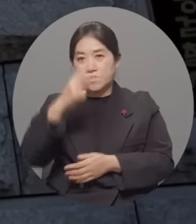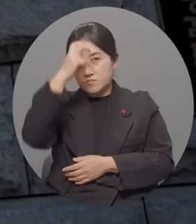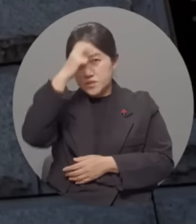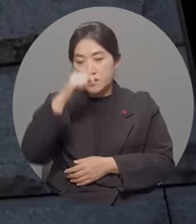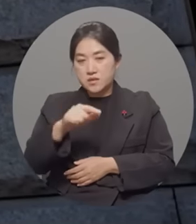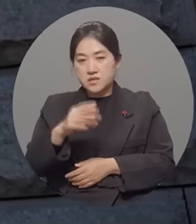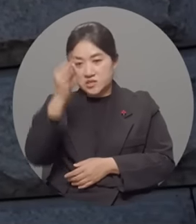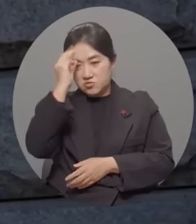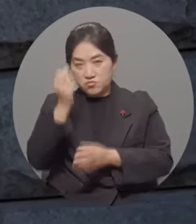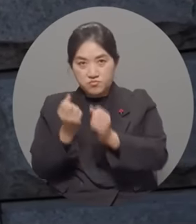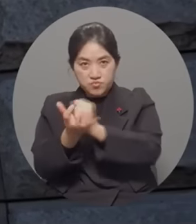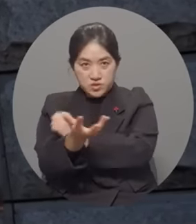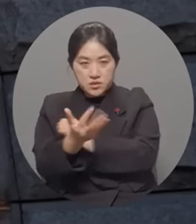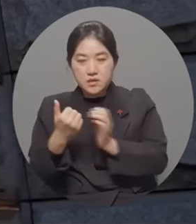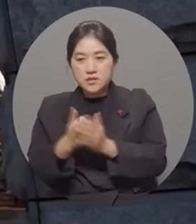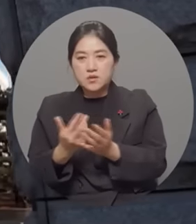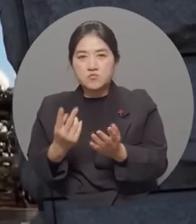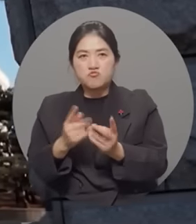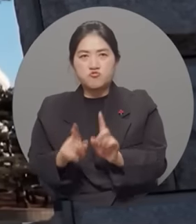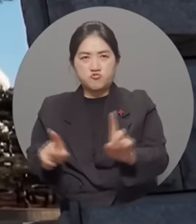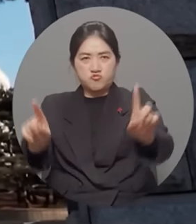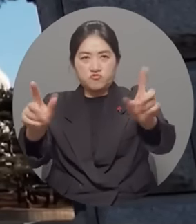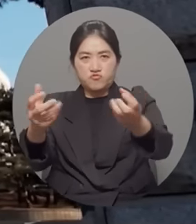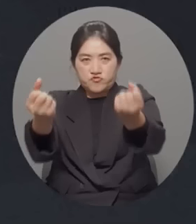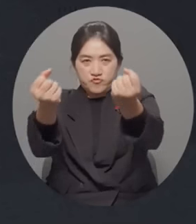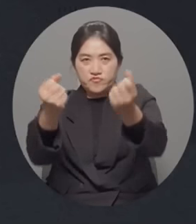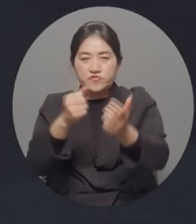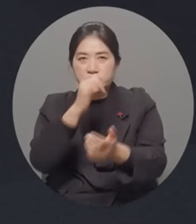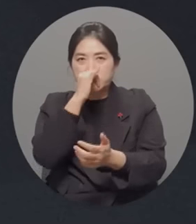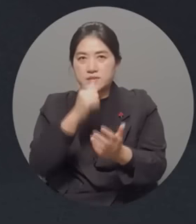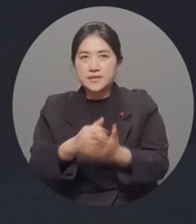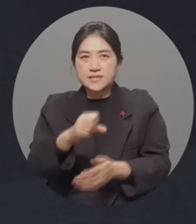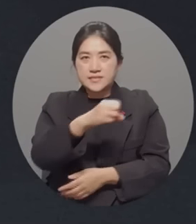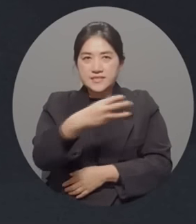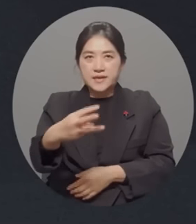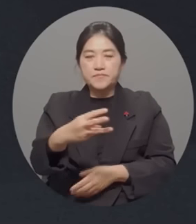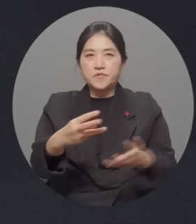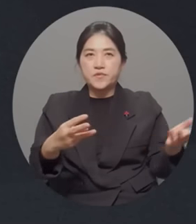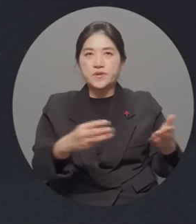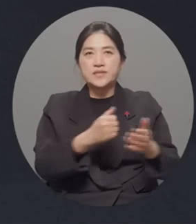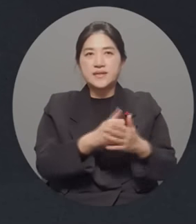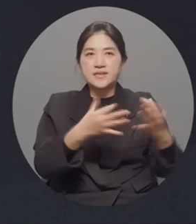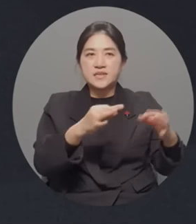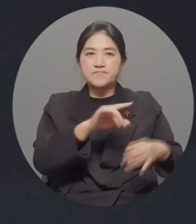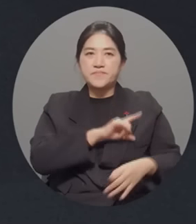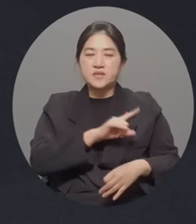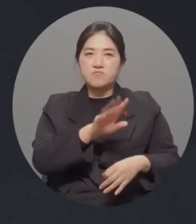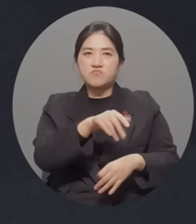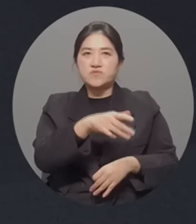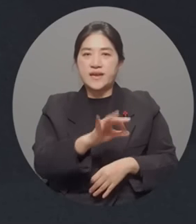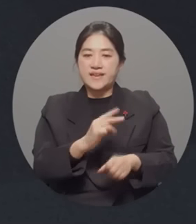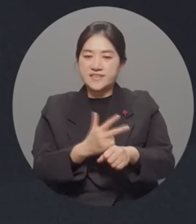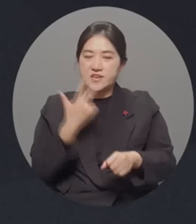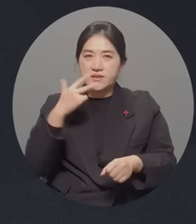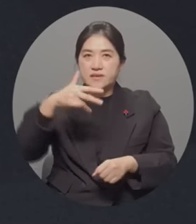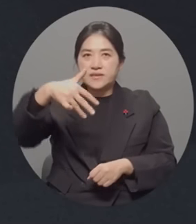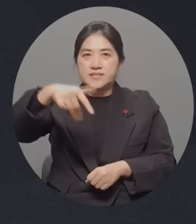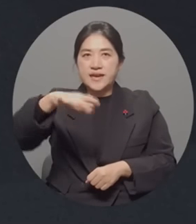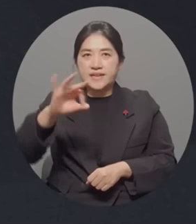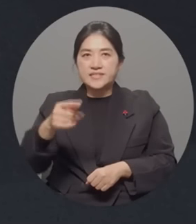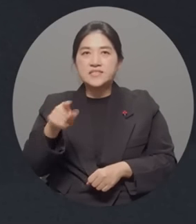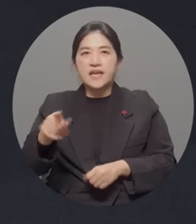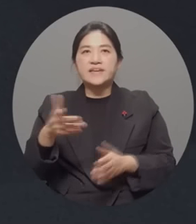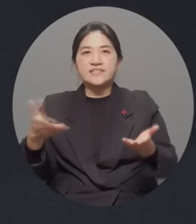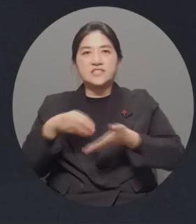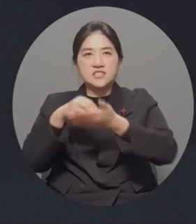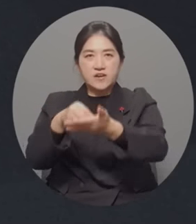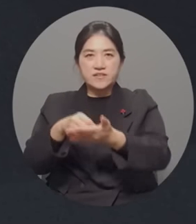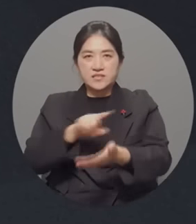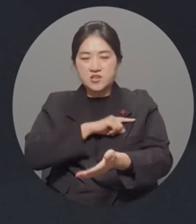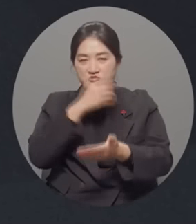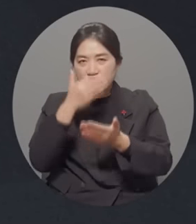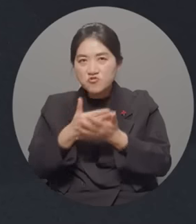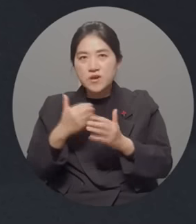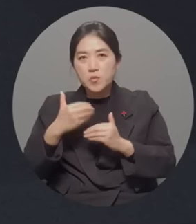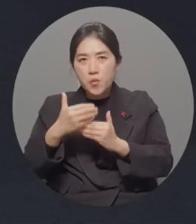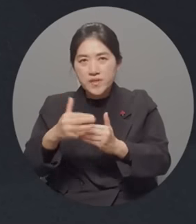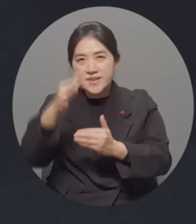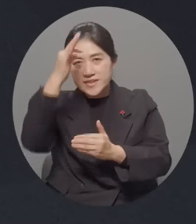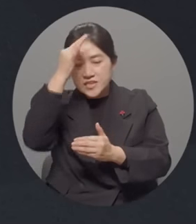검찰은 이번 기술 유출이 두 갈래로 이루어진 것으로 보고 있습니다.